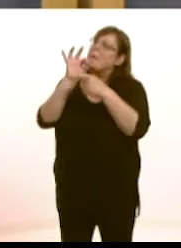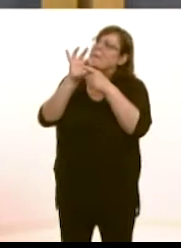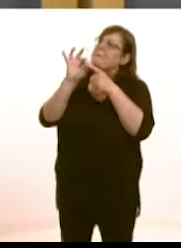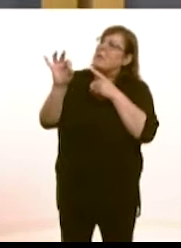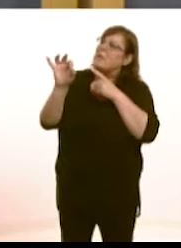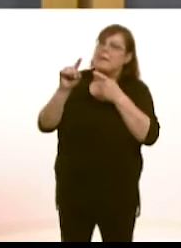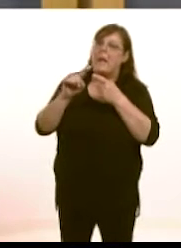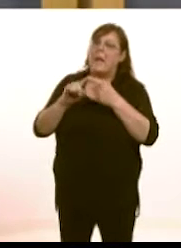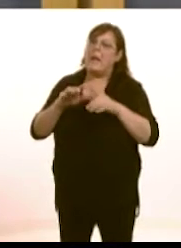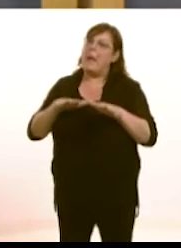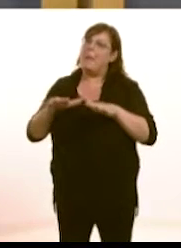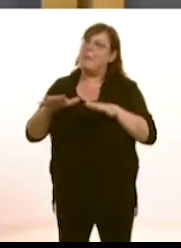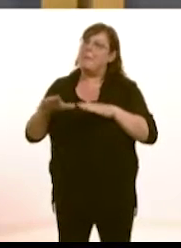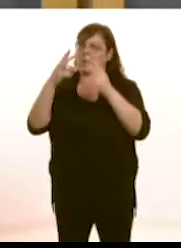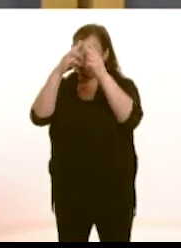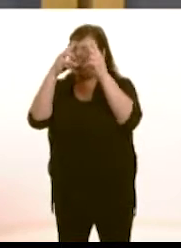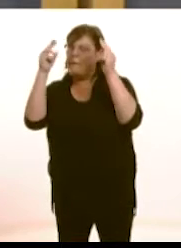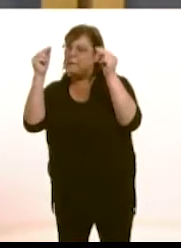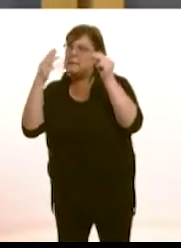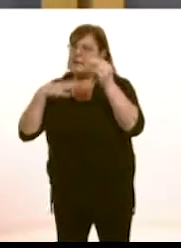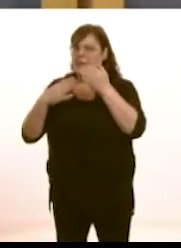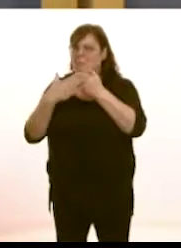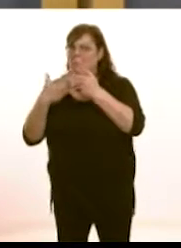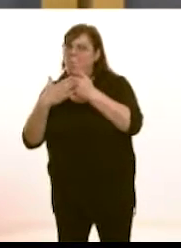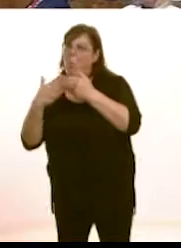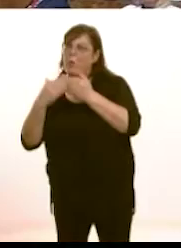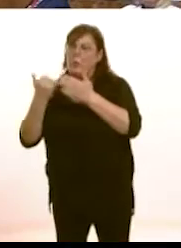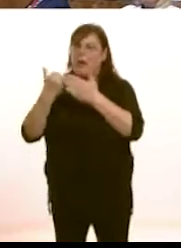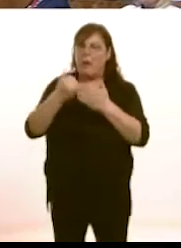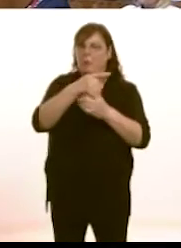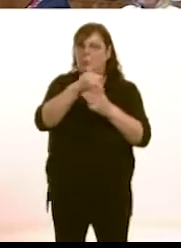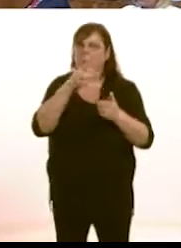gofal a chymorth i'r rhai sy'n byw gydag epilepsi? OAQ(5)0181(FM) Carwyn Jones: The neurological conditions